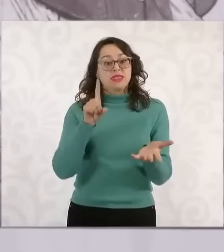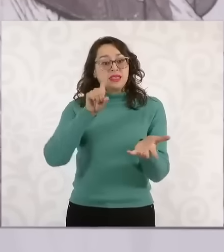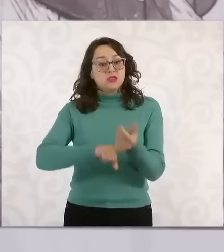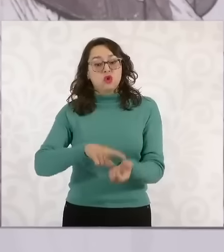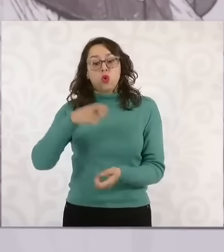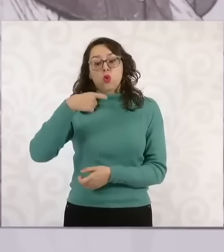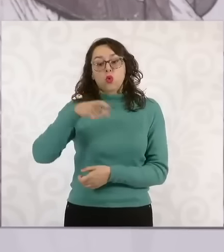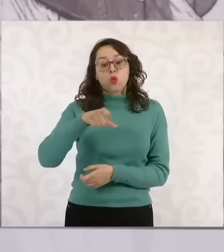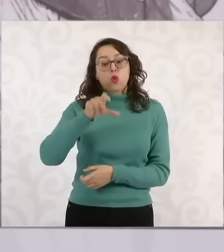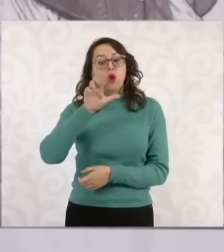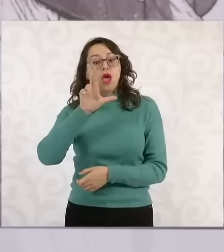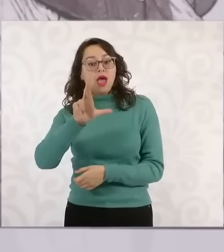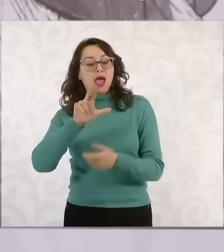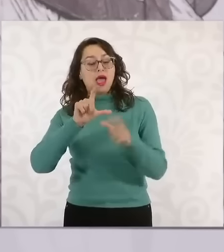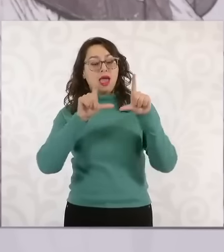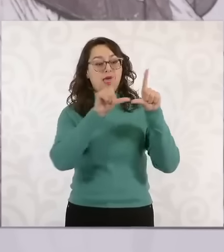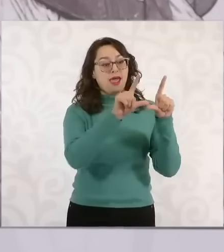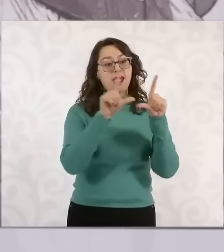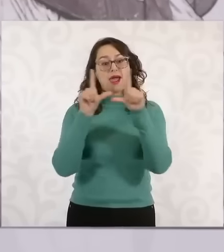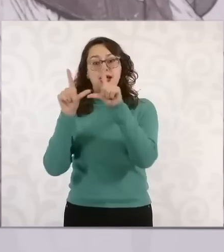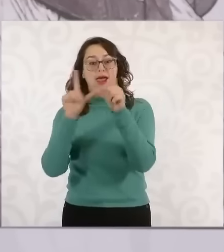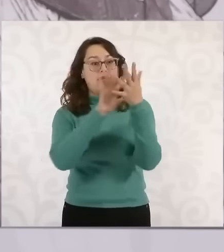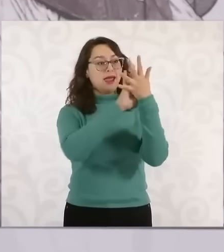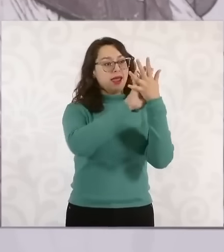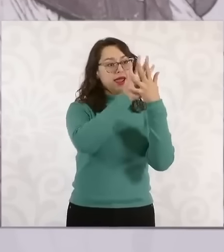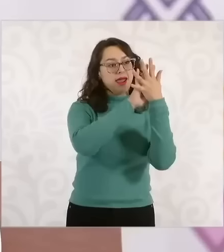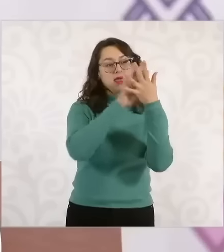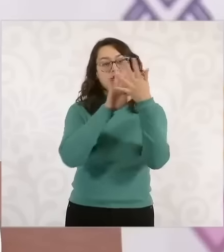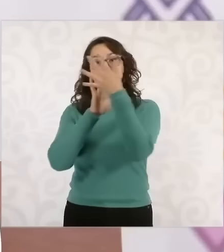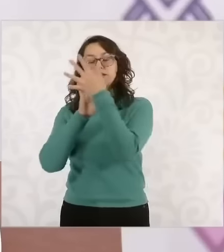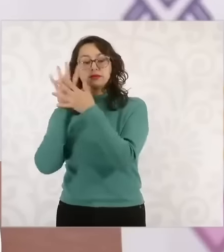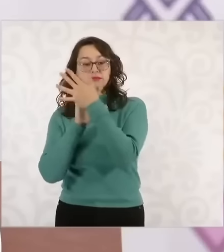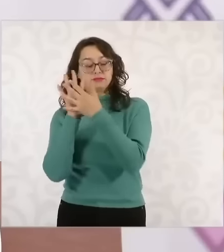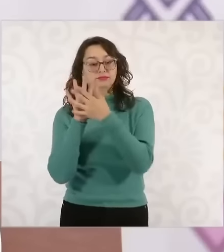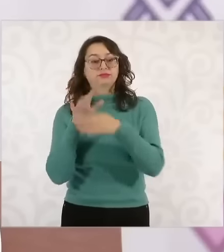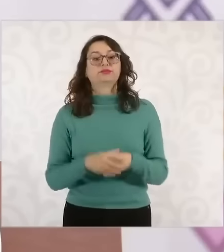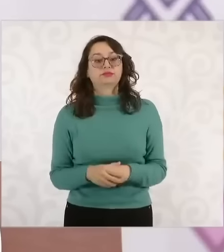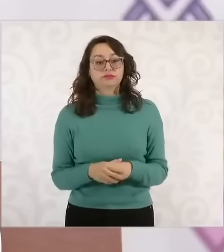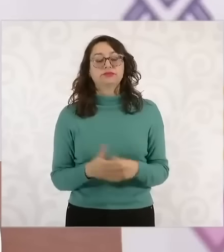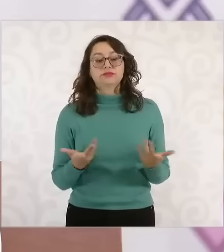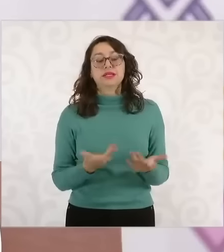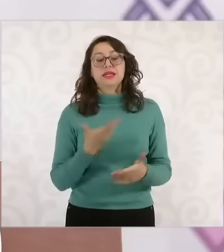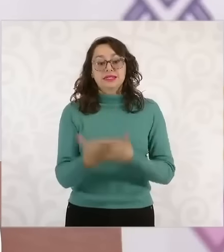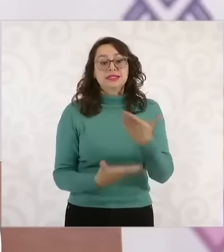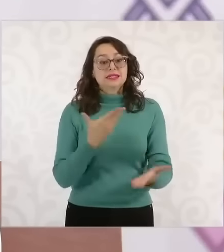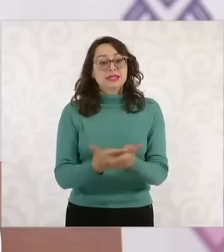poder acceder primero al servicio de salud que le corresponda y ahí va a venir de manera inmediata